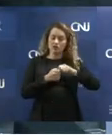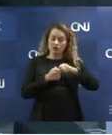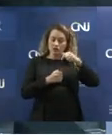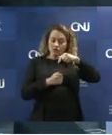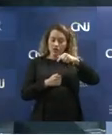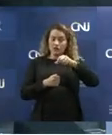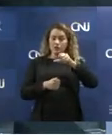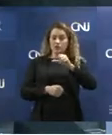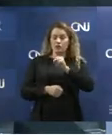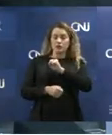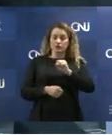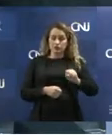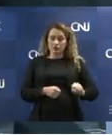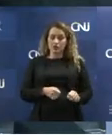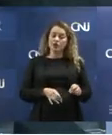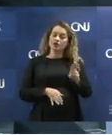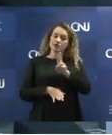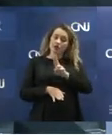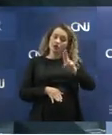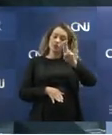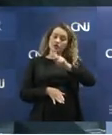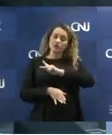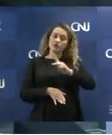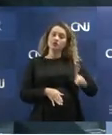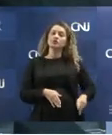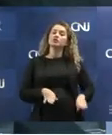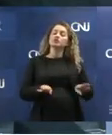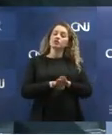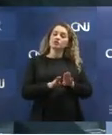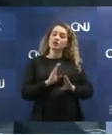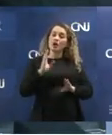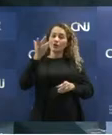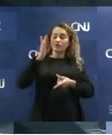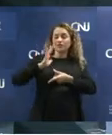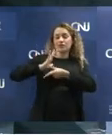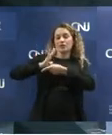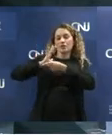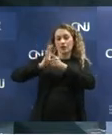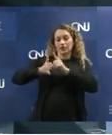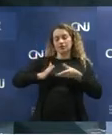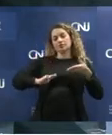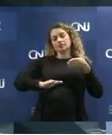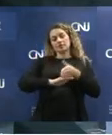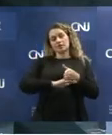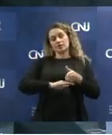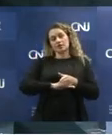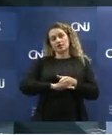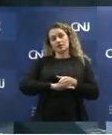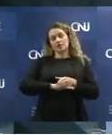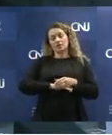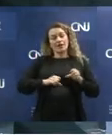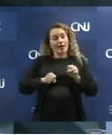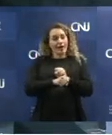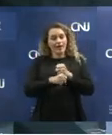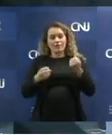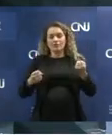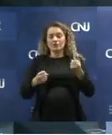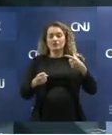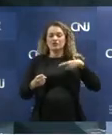para o senhor presidente da República também ocorreu antes da vacância do cargo, de modo que se tornou impossível a posse após a nomeação